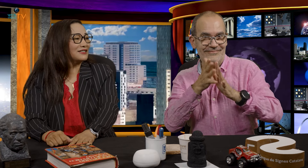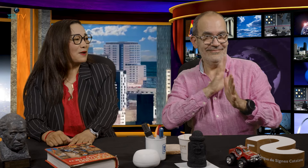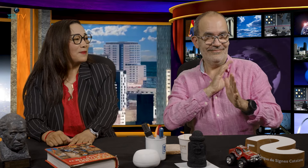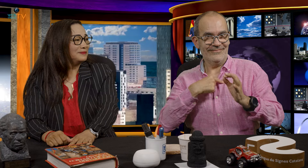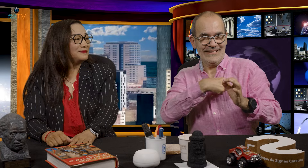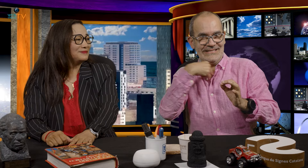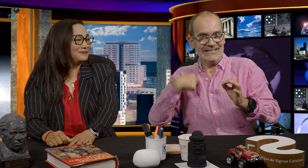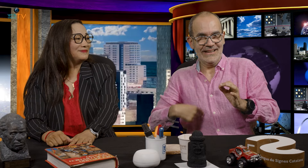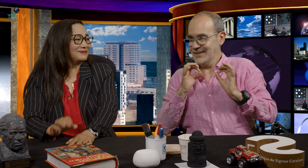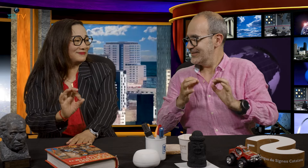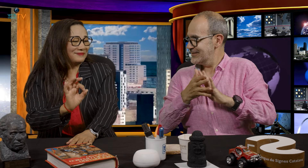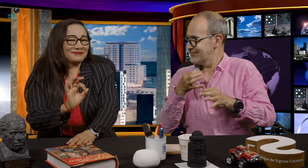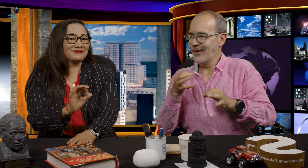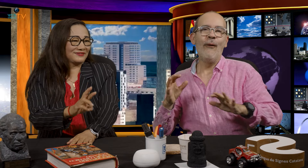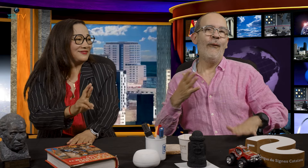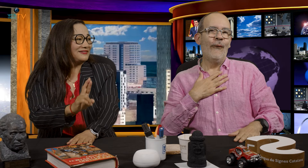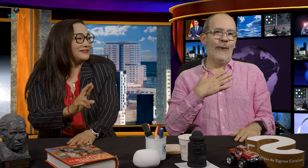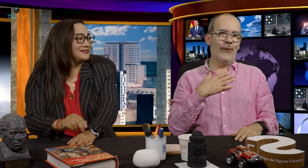He signado en lengua de signos china ¿Lo he dicho bien?